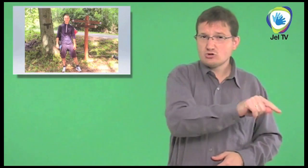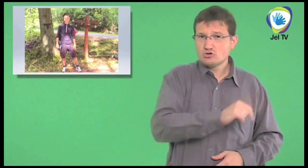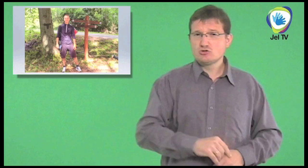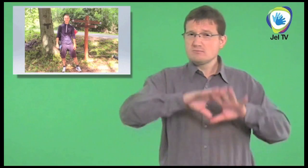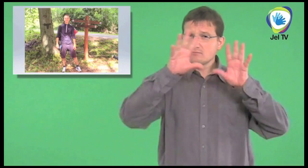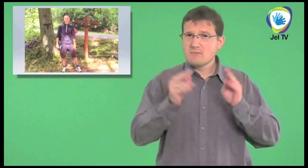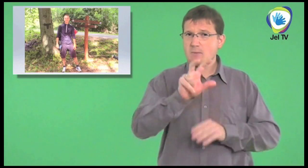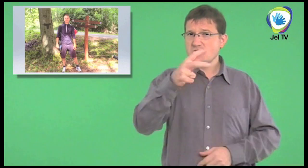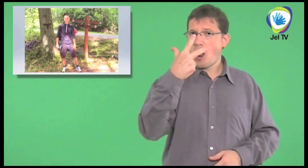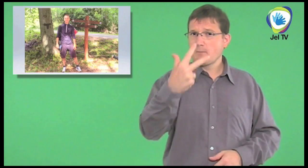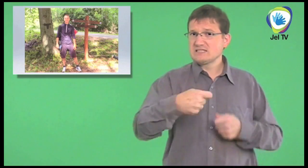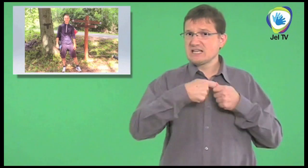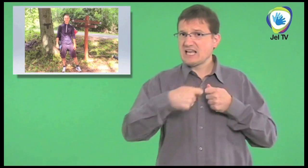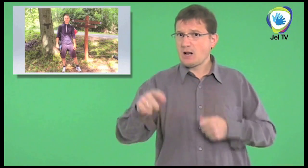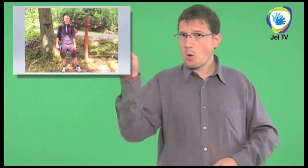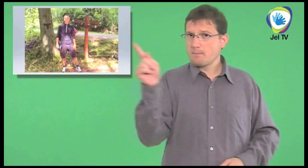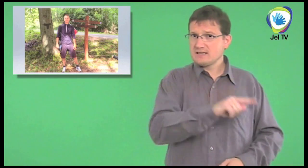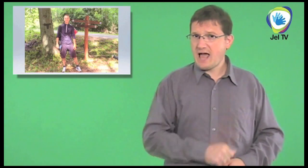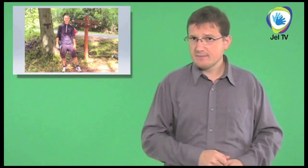Összesen 330 km-t tett meg.